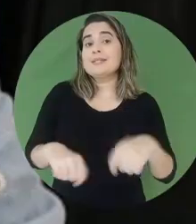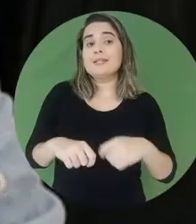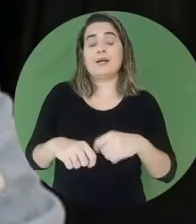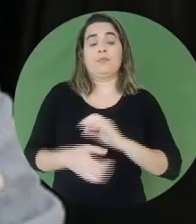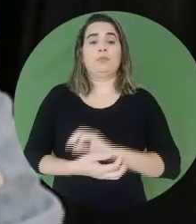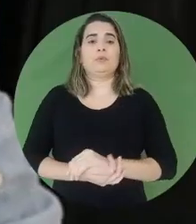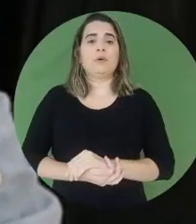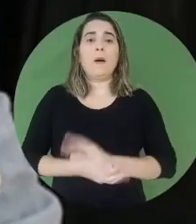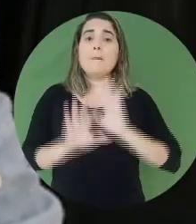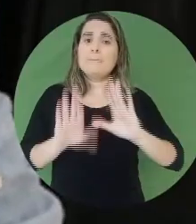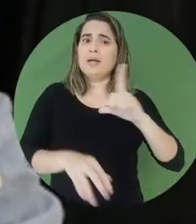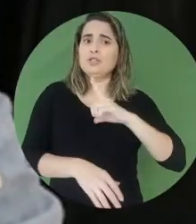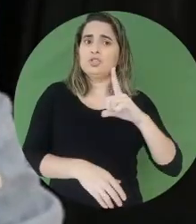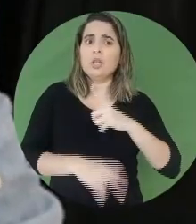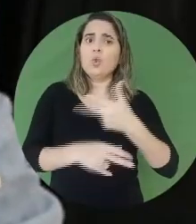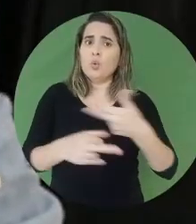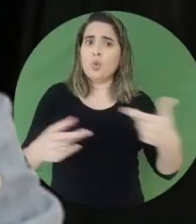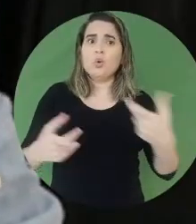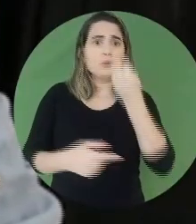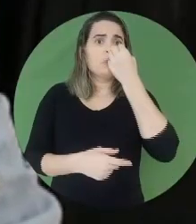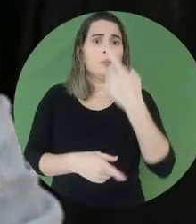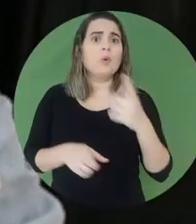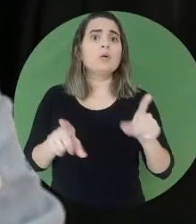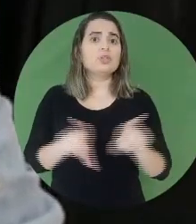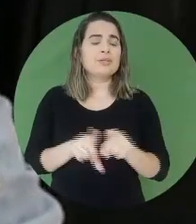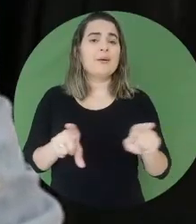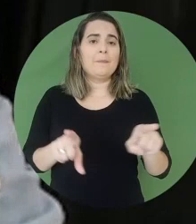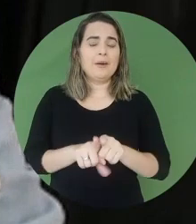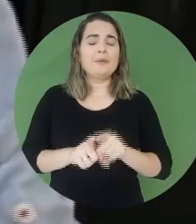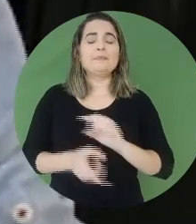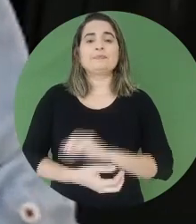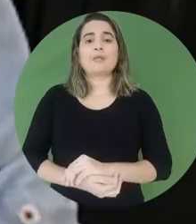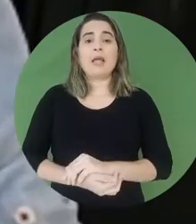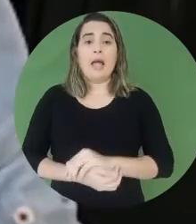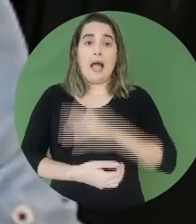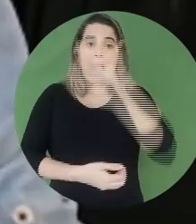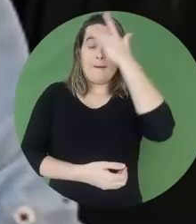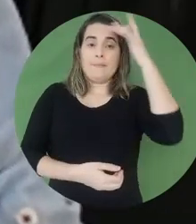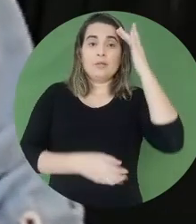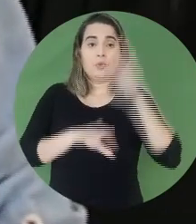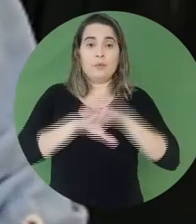Nós temos vantagens... diretas e indiretas. Quem é mesário na eleição